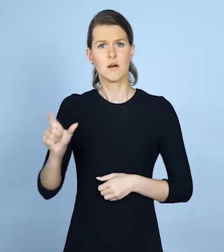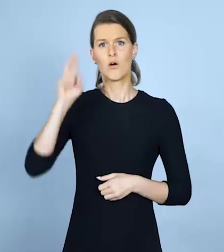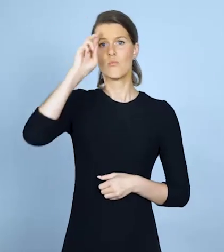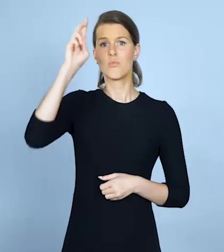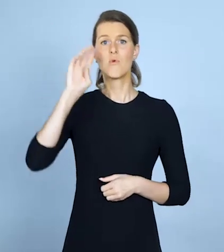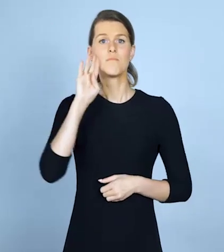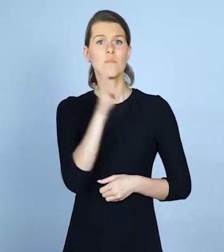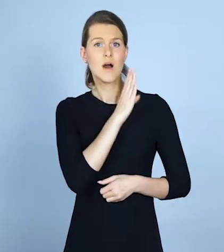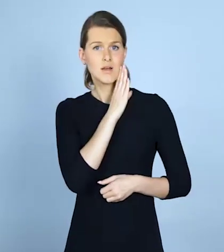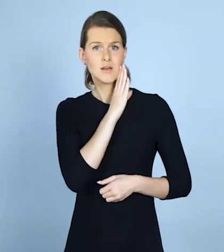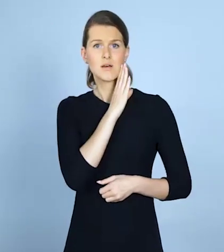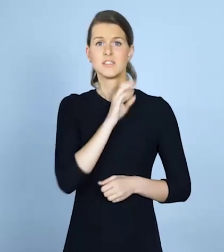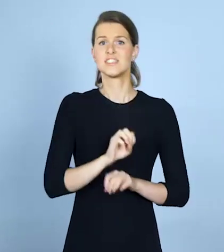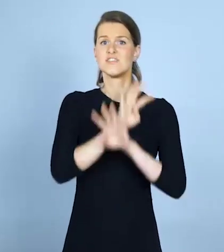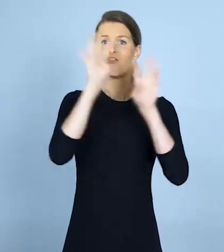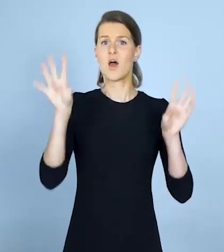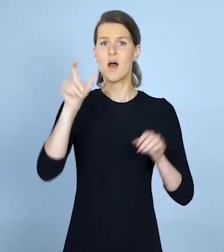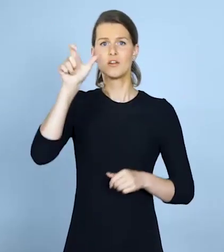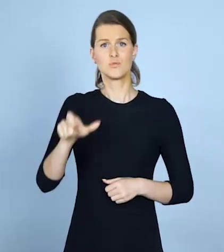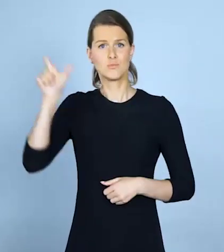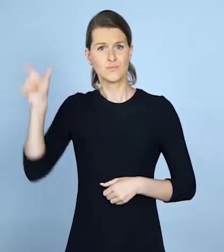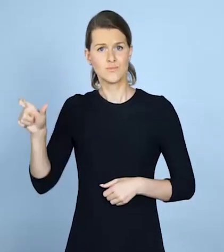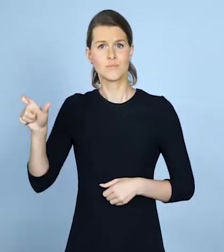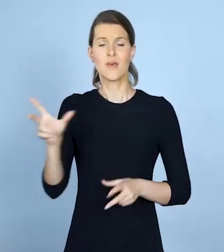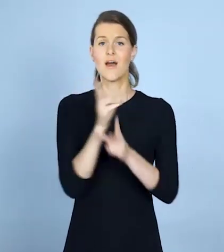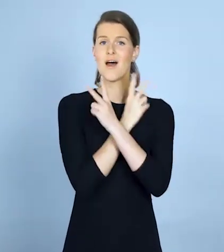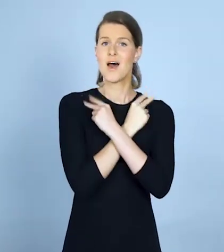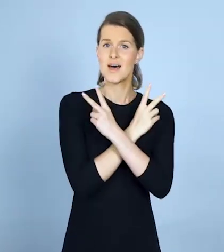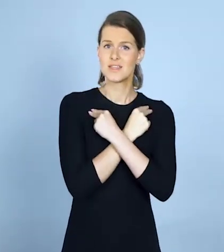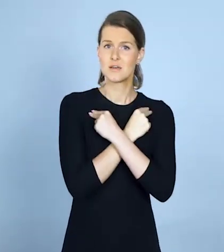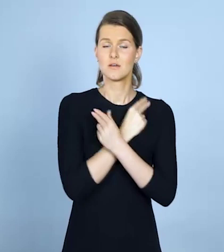Богоматерь, святые, Ангелы